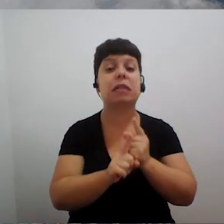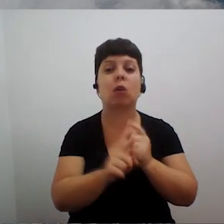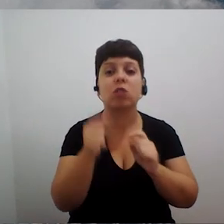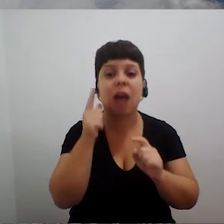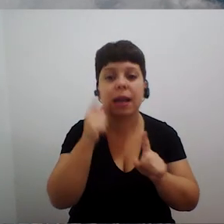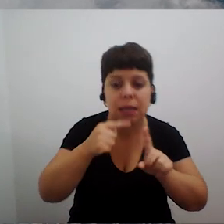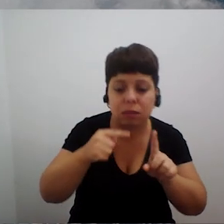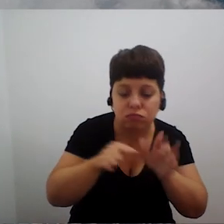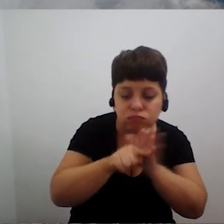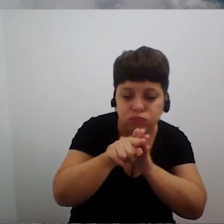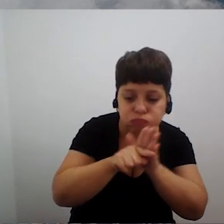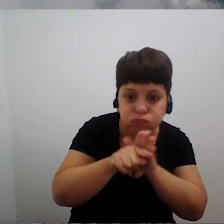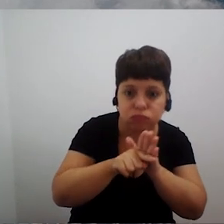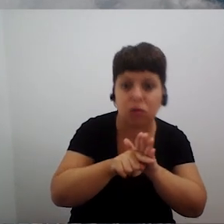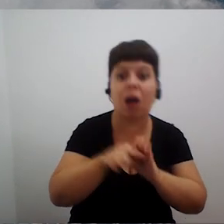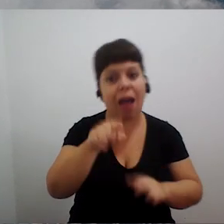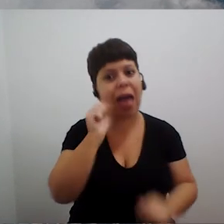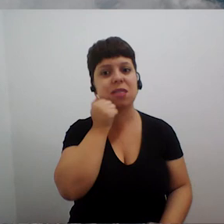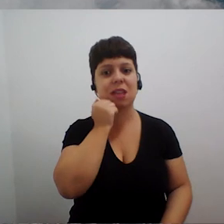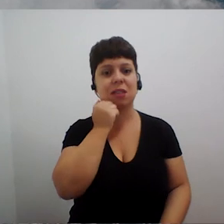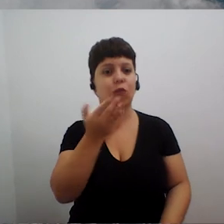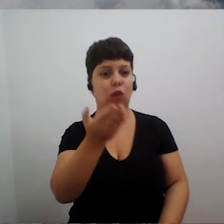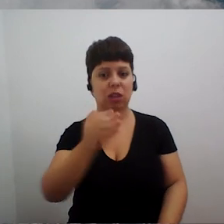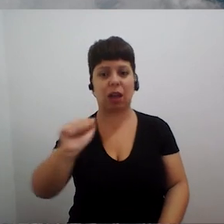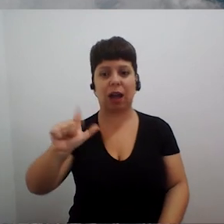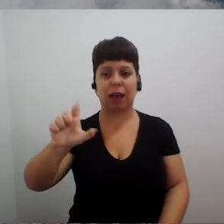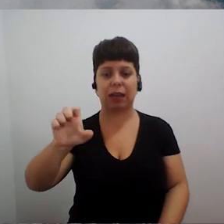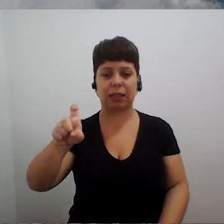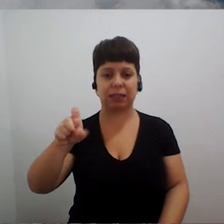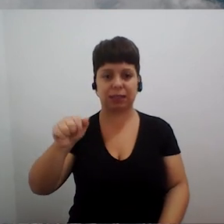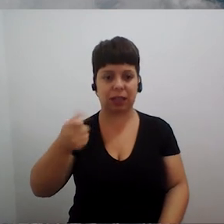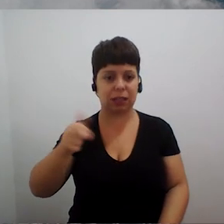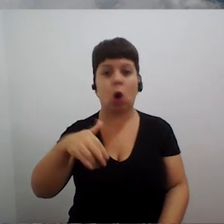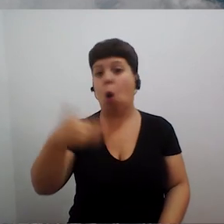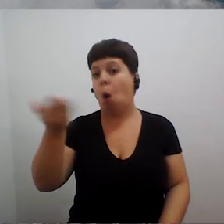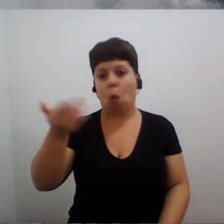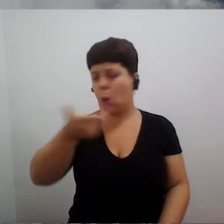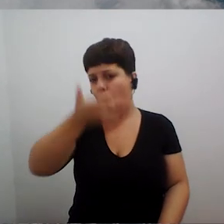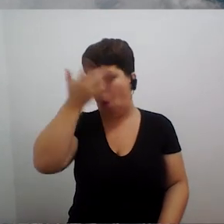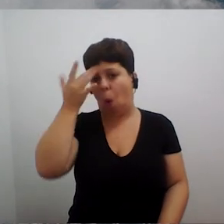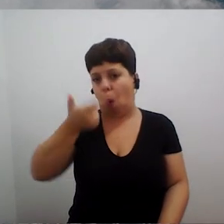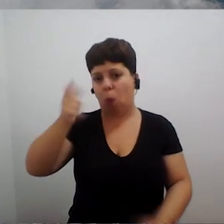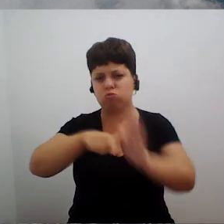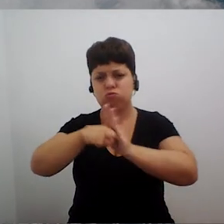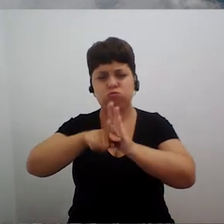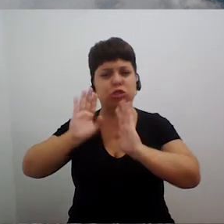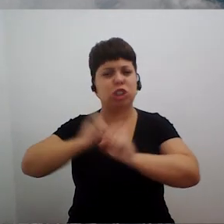Pessoas como você Alexander, como tantos outros especialistas que estão aí dedicados a isso há tantos anos. Mas ela também propõe as soluções